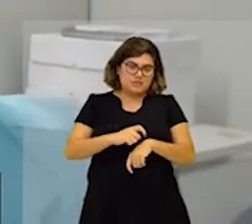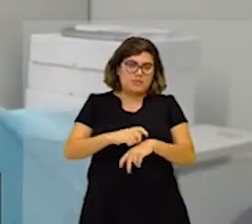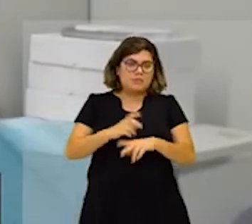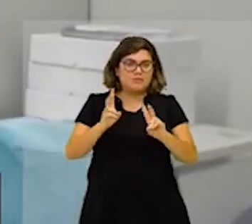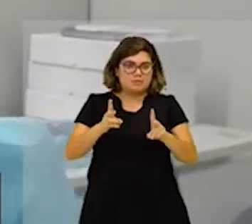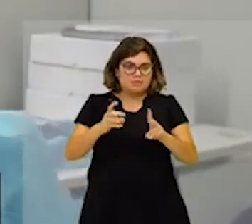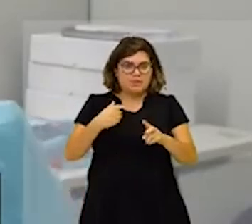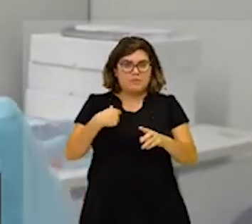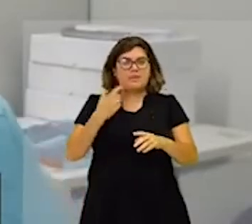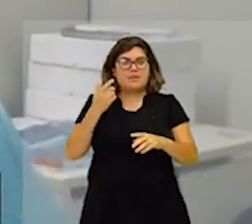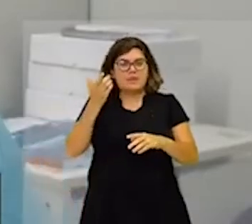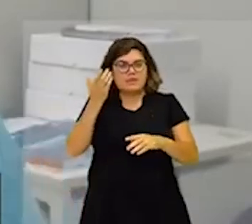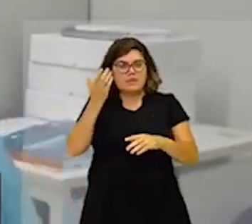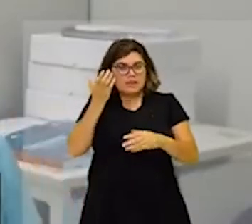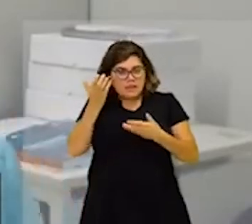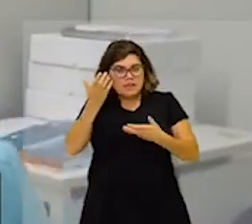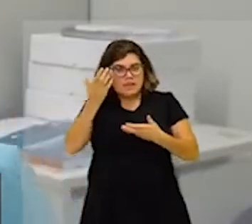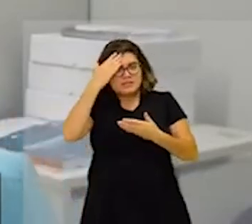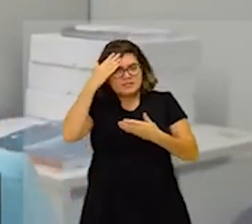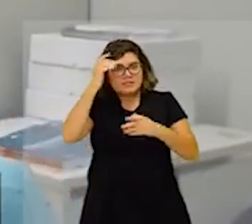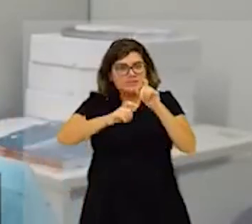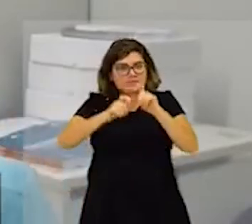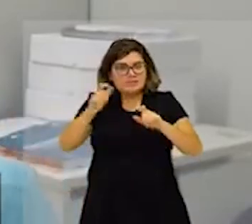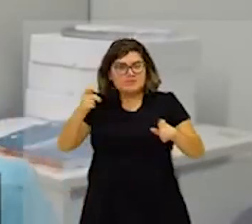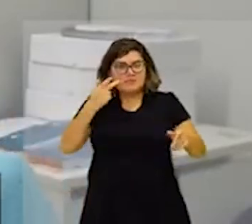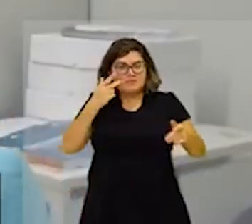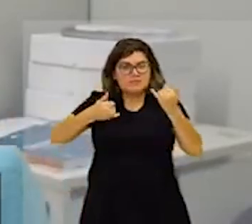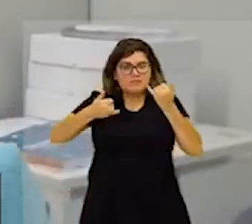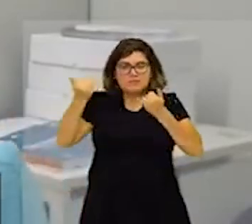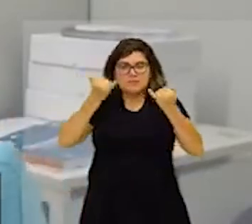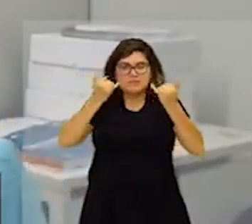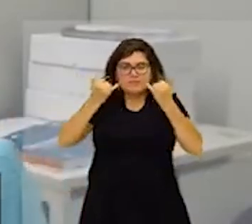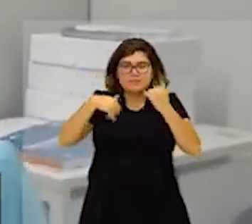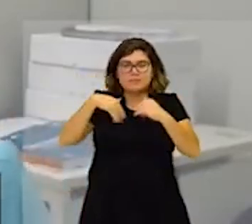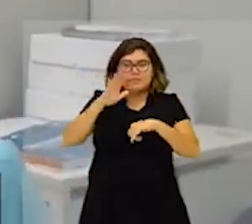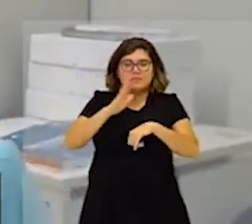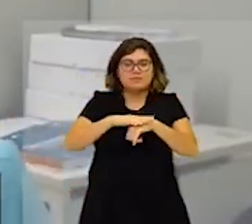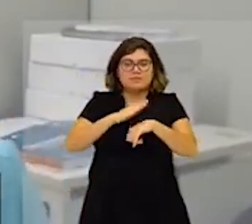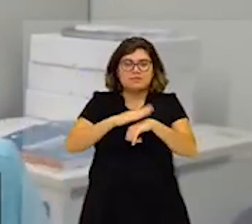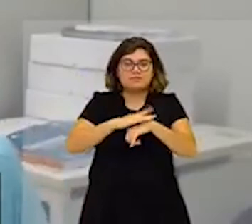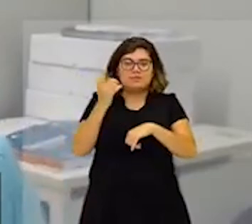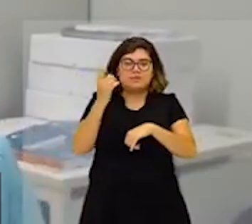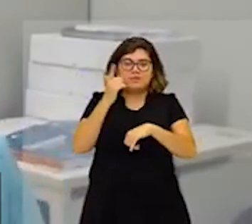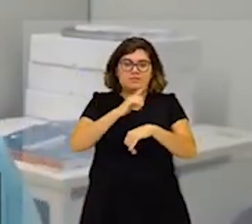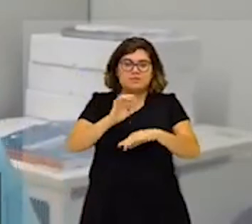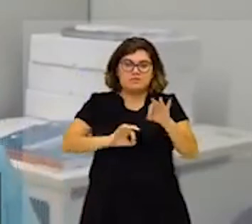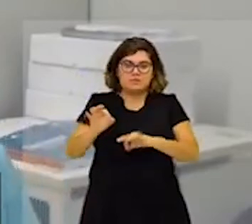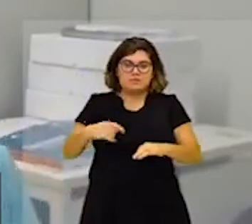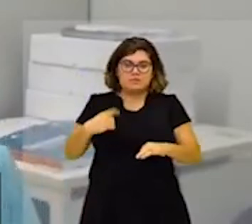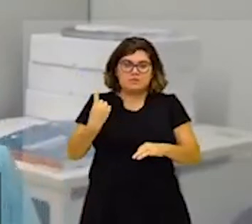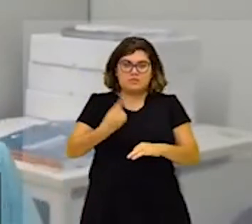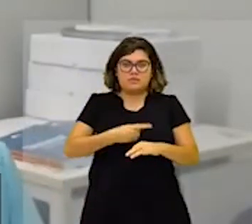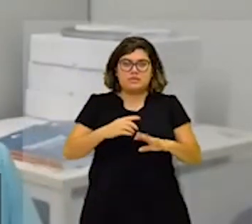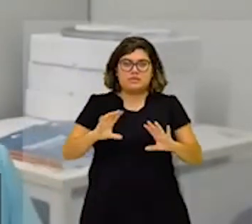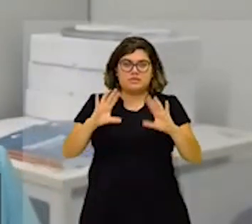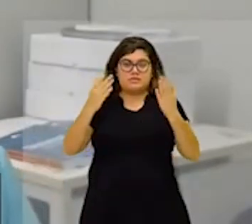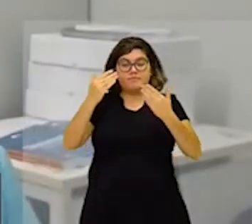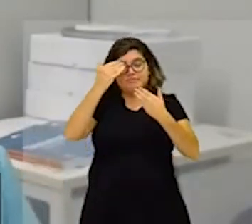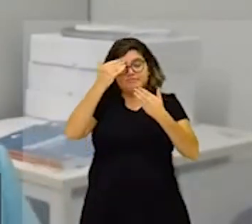de ouvir por muito tempo a gente fazer conseguir organizar Aqui na uma cerveja eu Agradeço também a